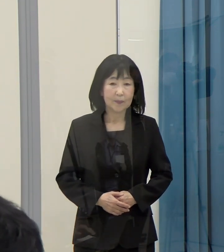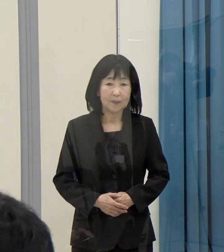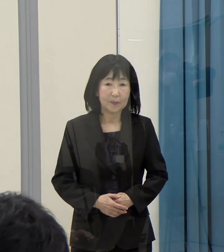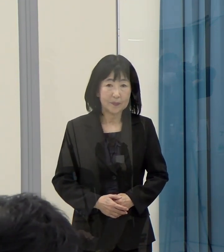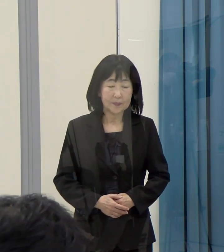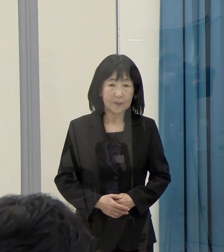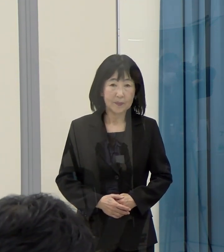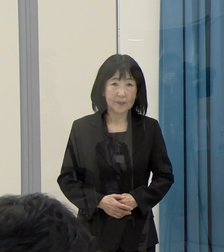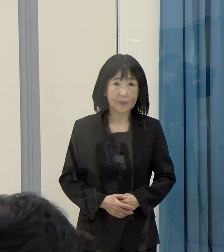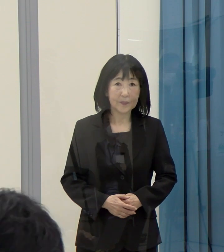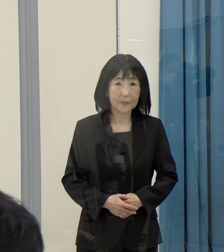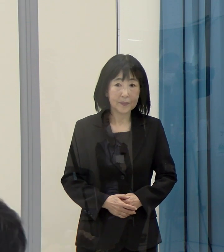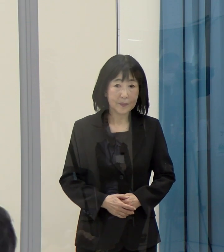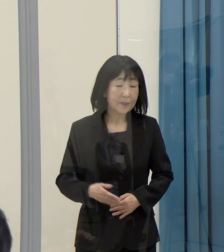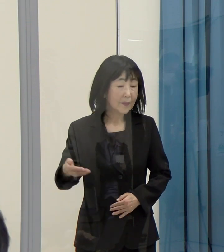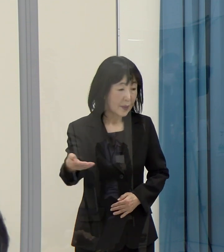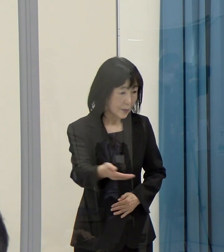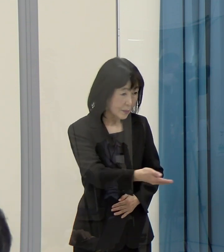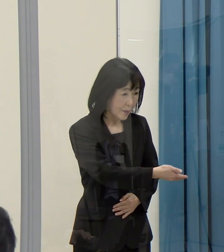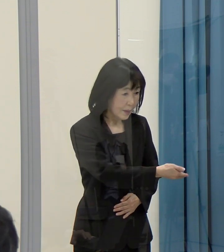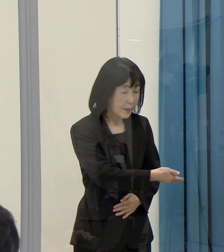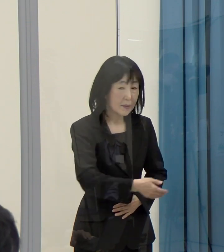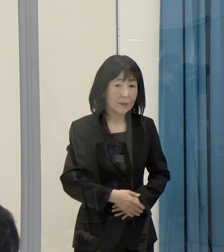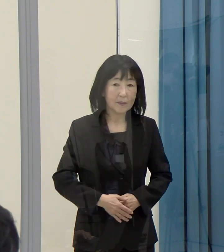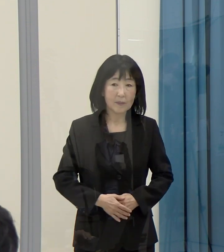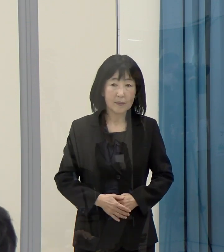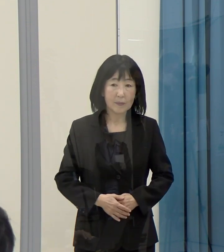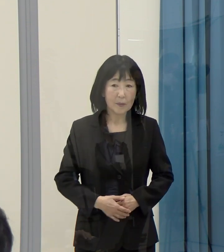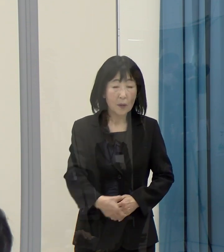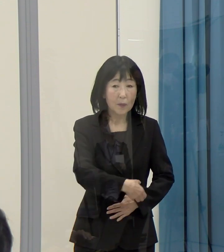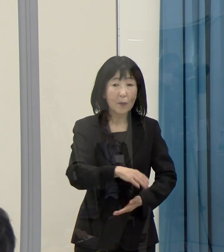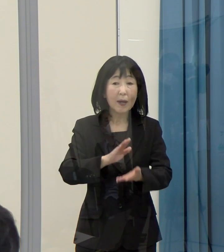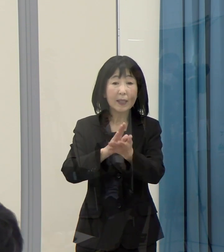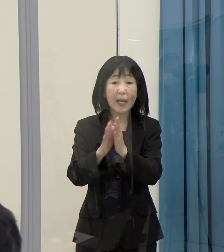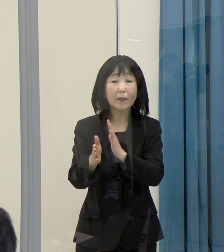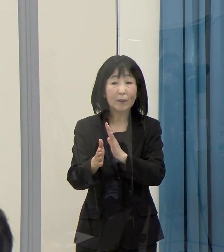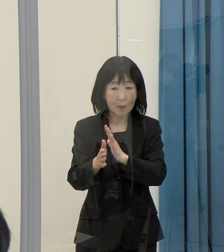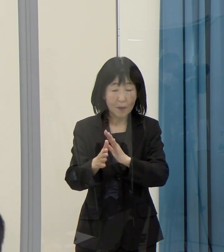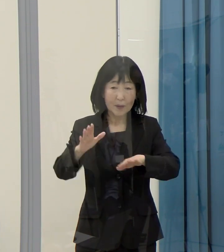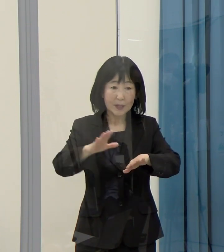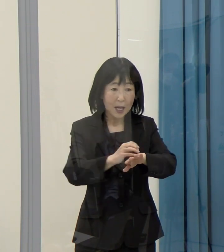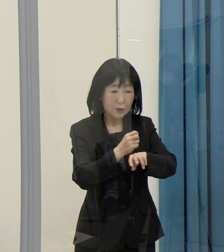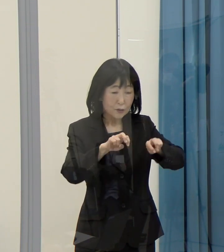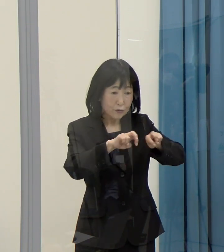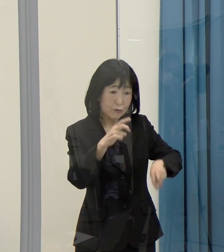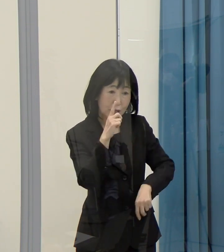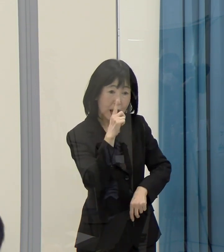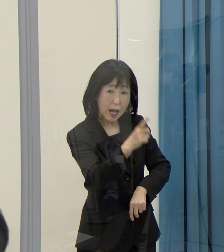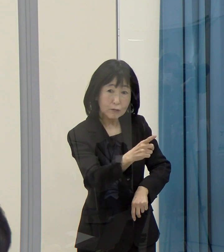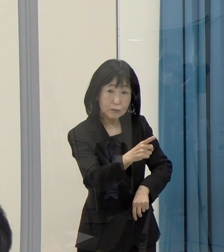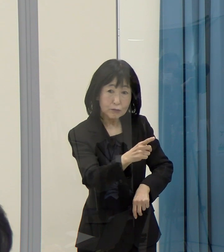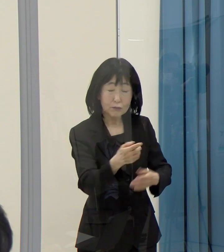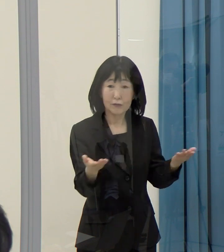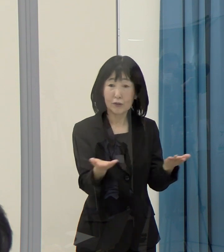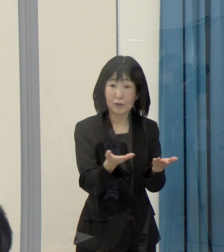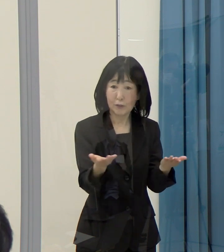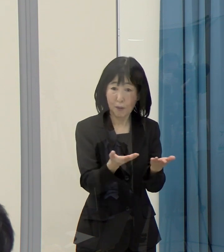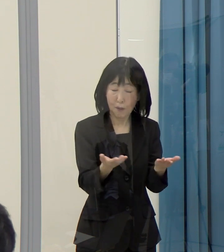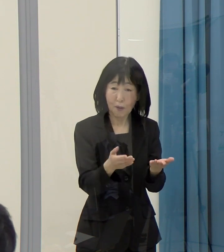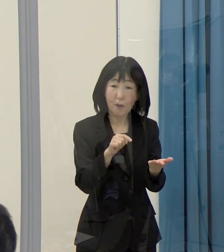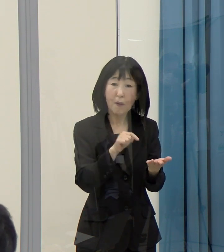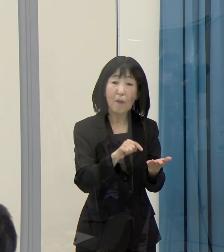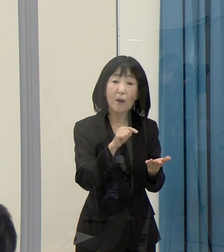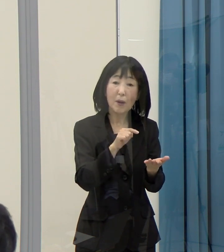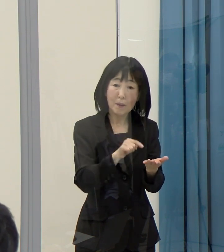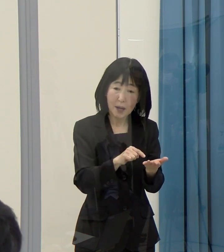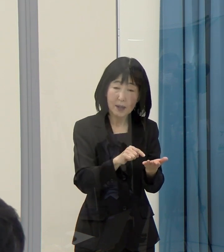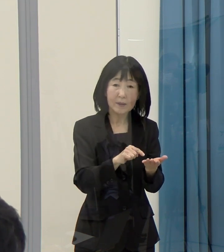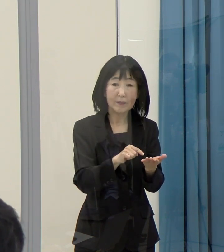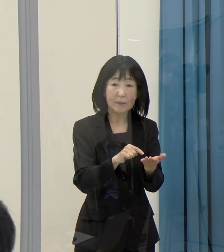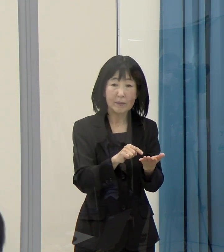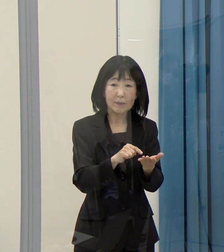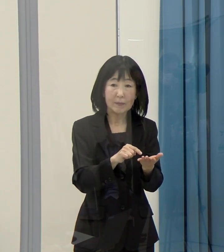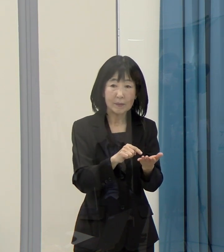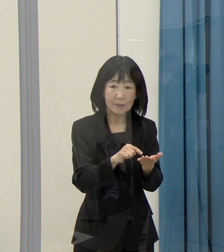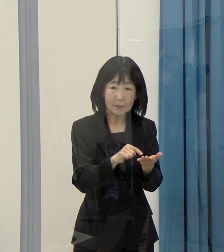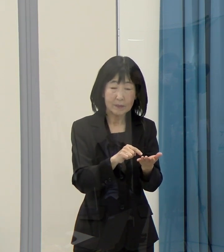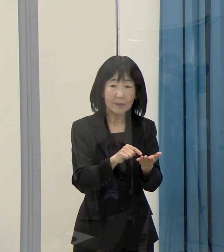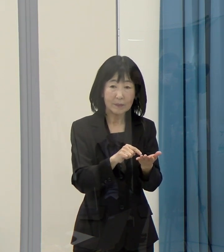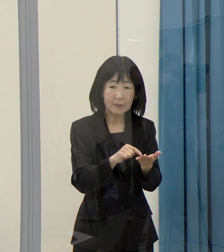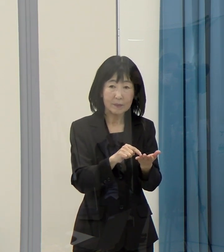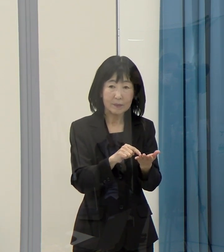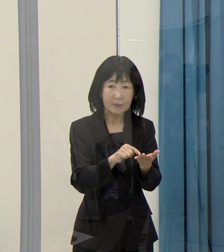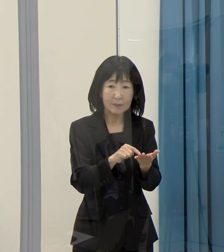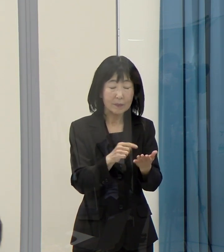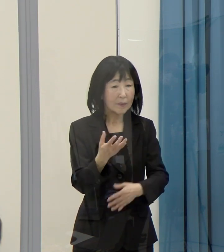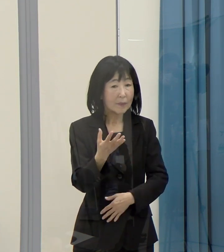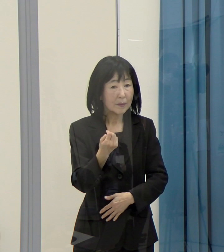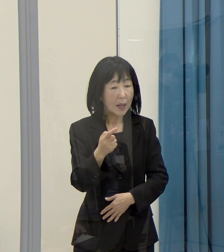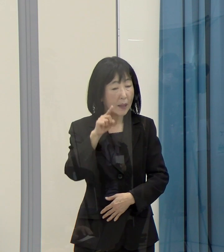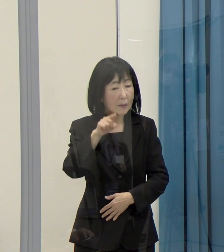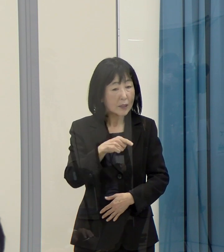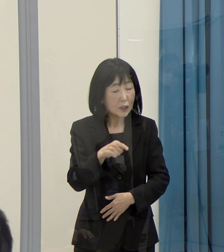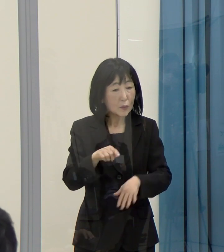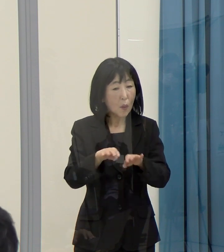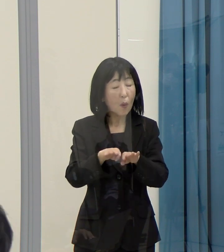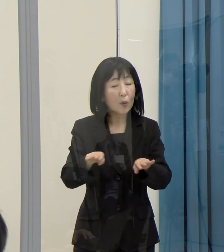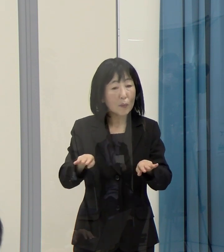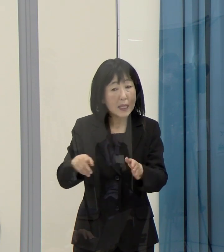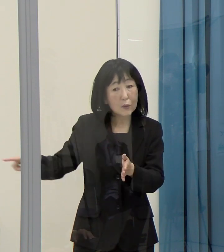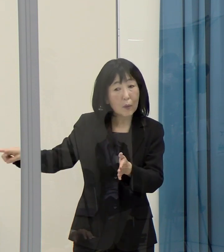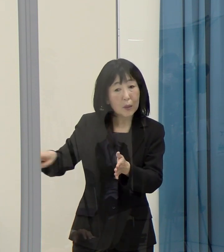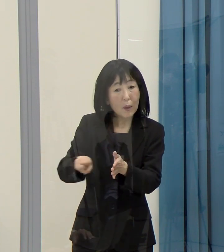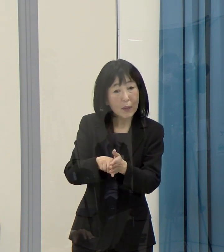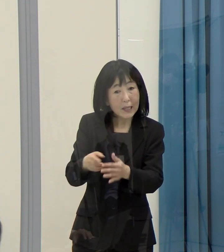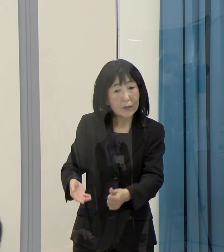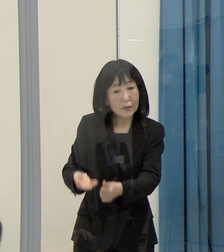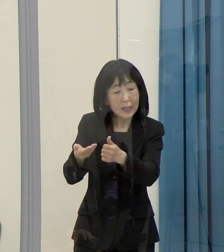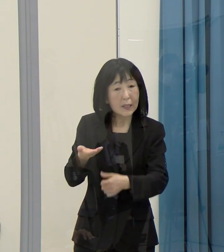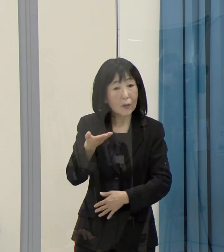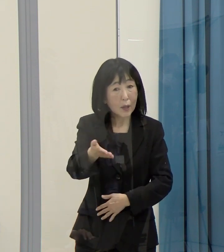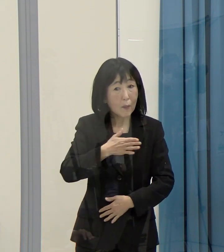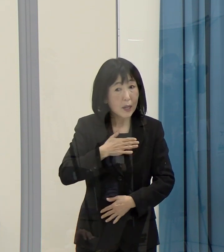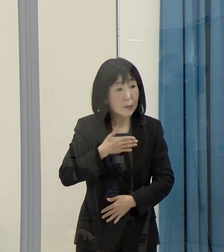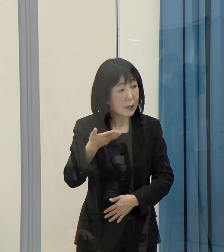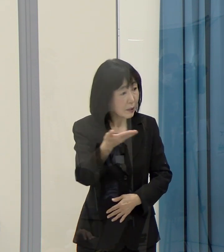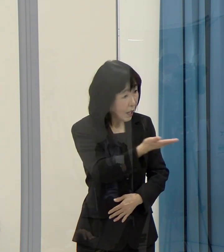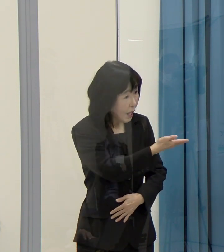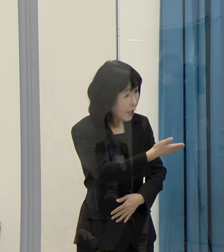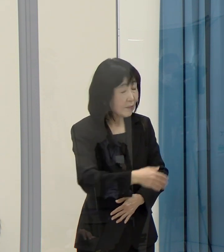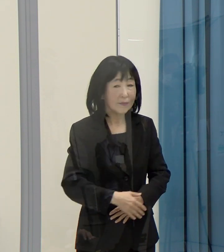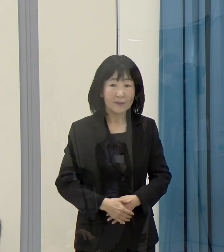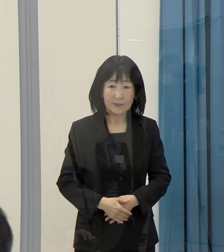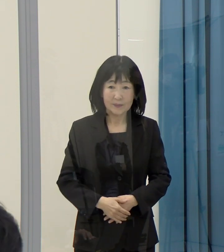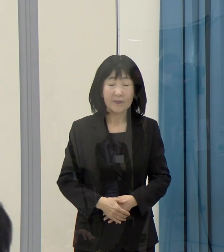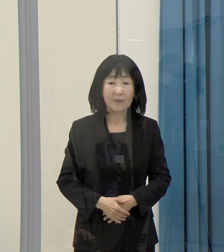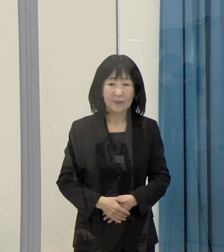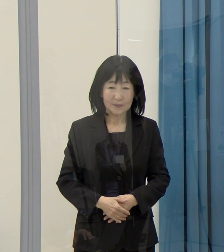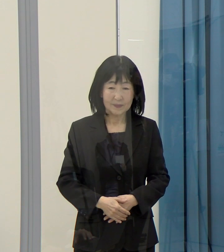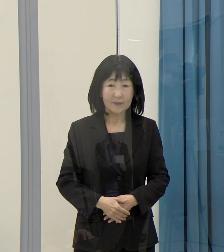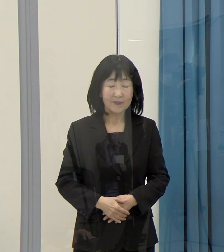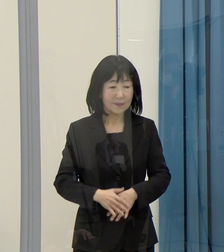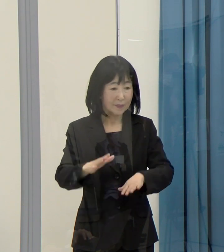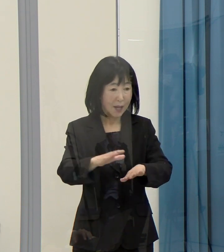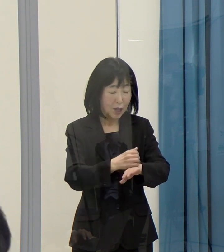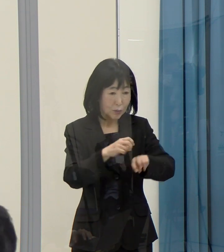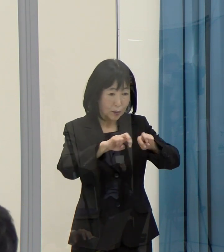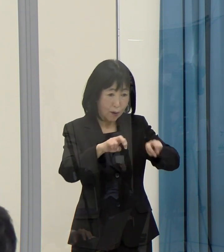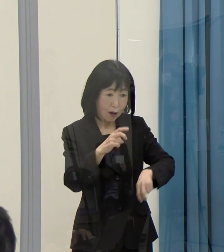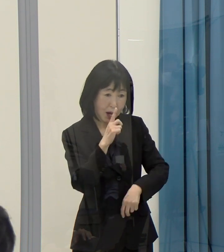（ＦＢＳ）福岡県のタレント発掘事業そのものについてですが、これまでに何人の子どもたちを育成したのか分かりますか。